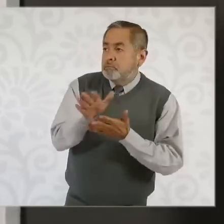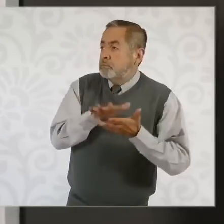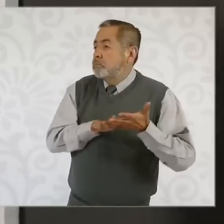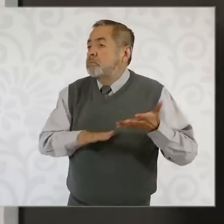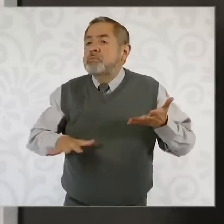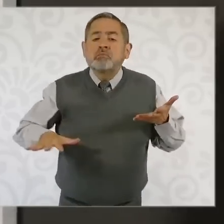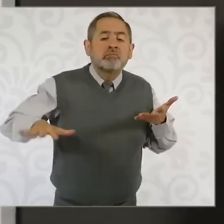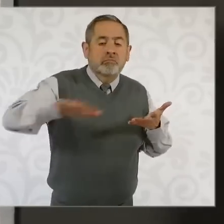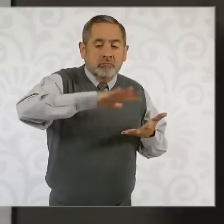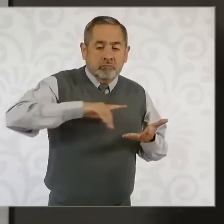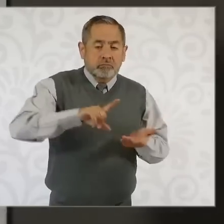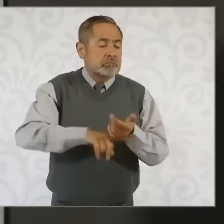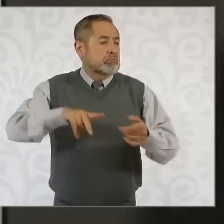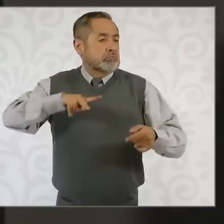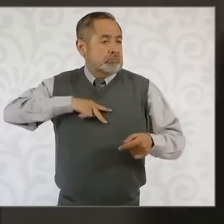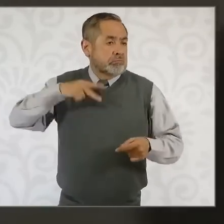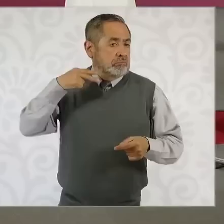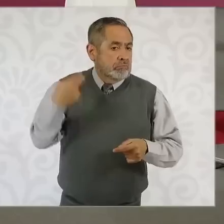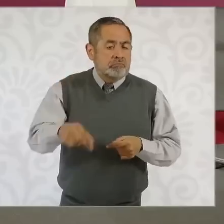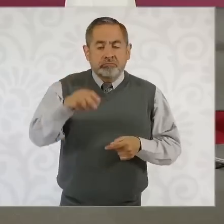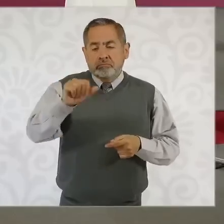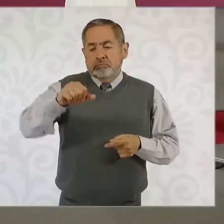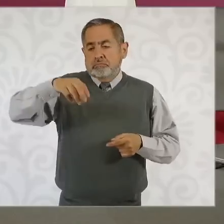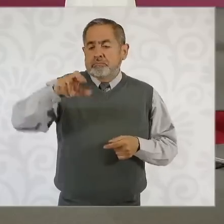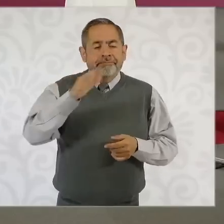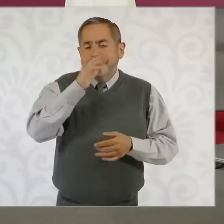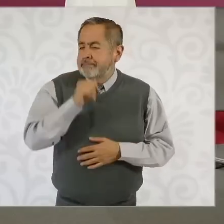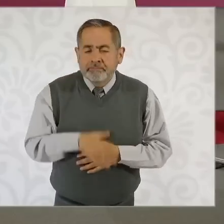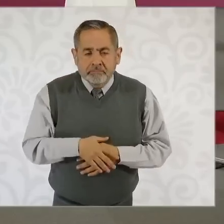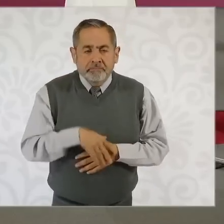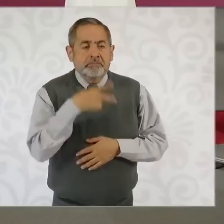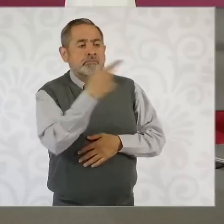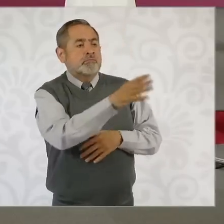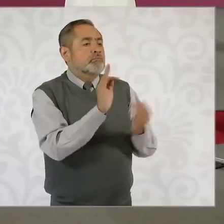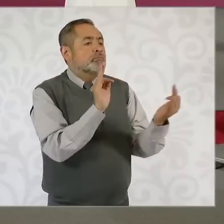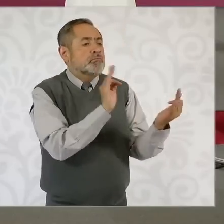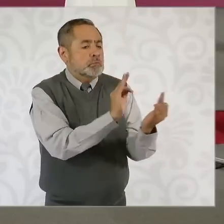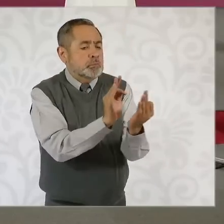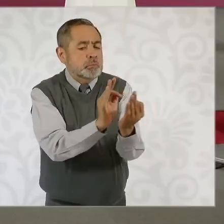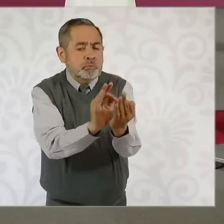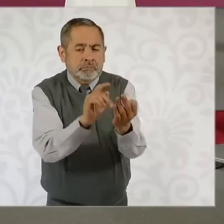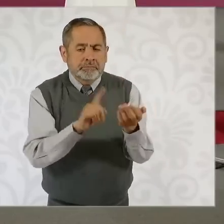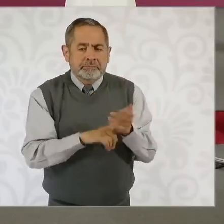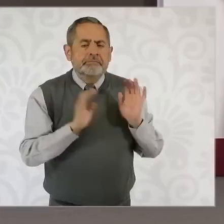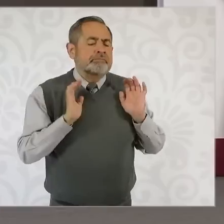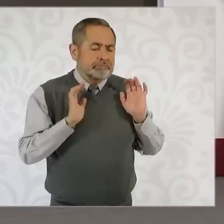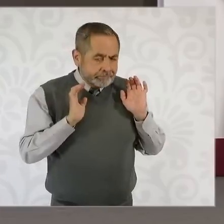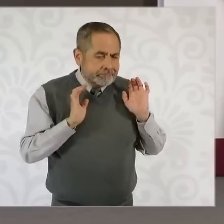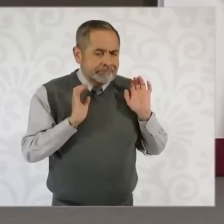su territorio les recuerdo que las zonas marítimas que se encuentran bajo la soberanía plena de los